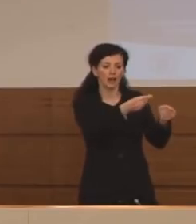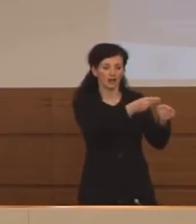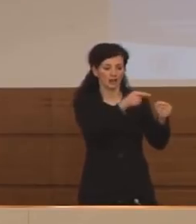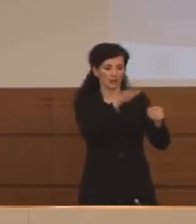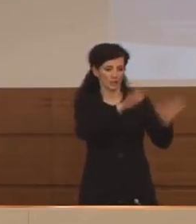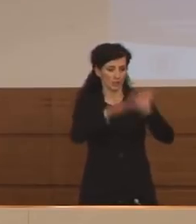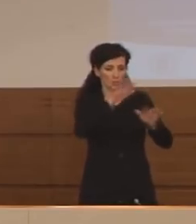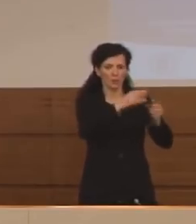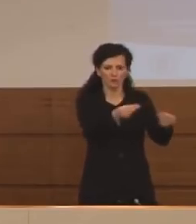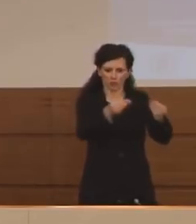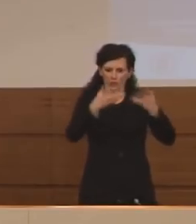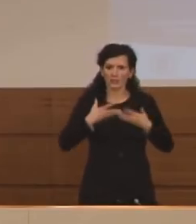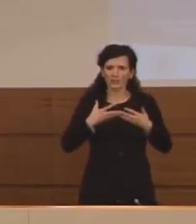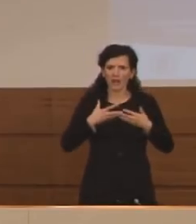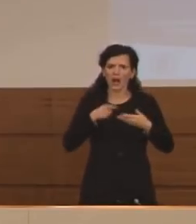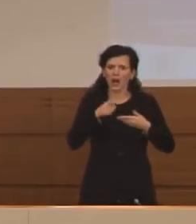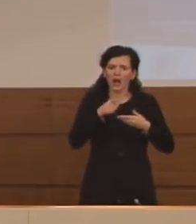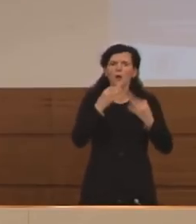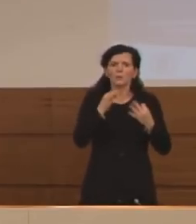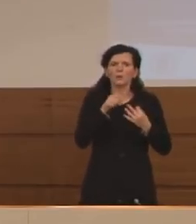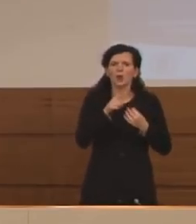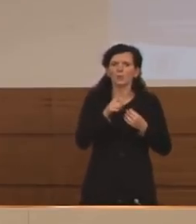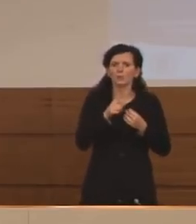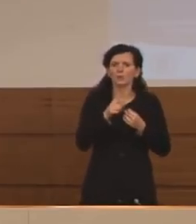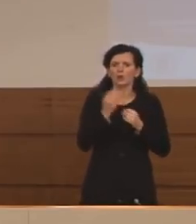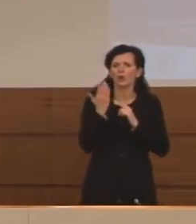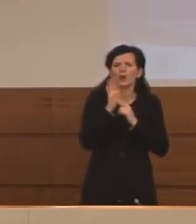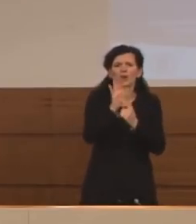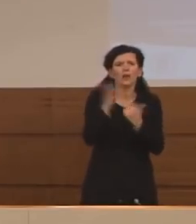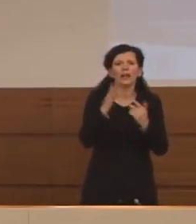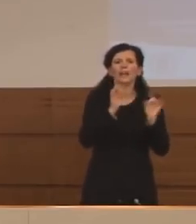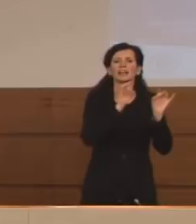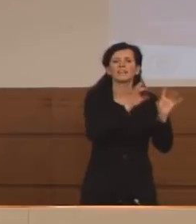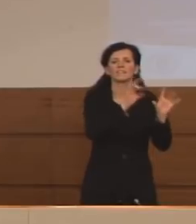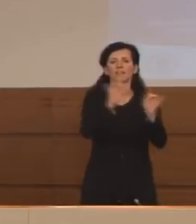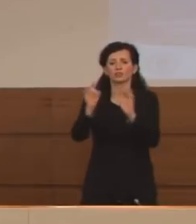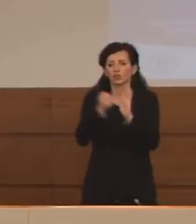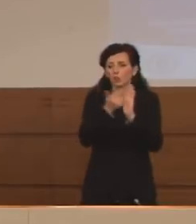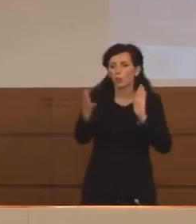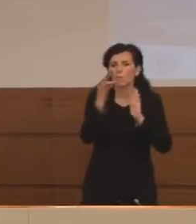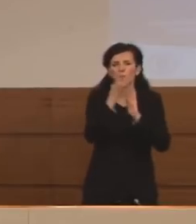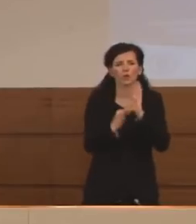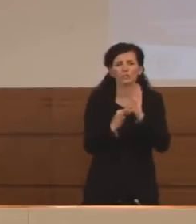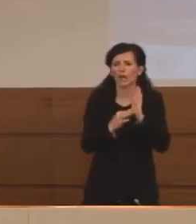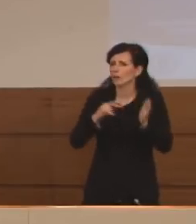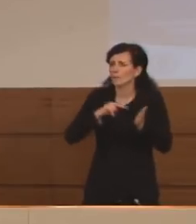Anche 1 a 10. Non c'è problema. E' assolutamente così.